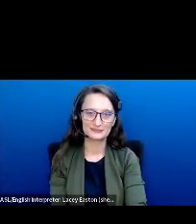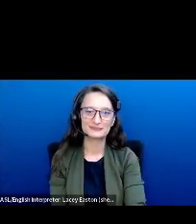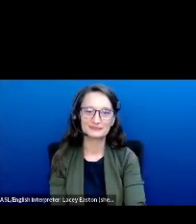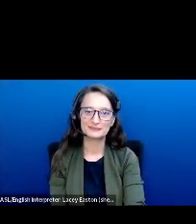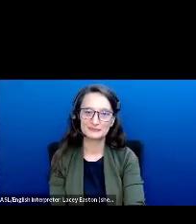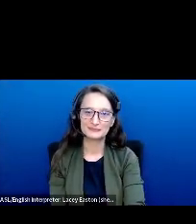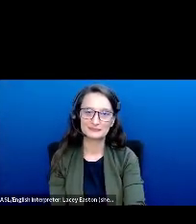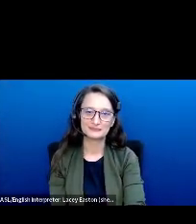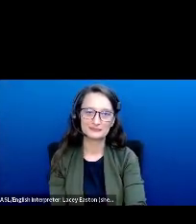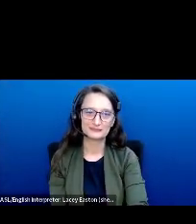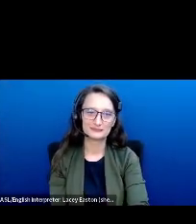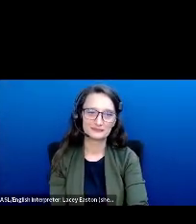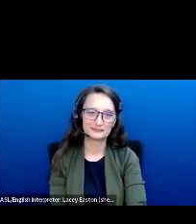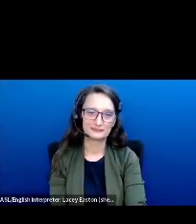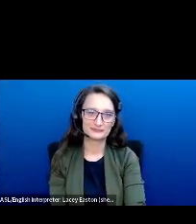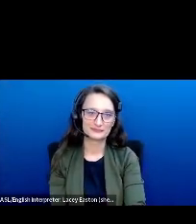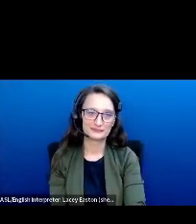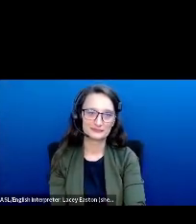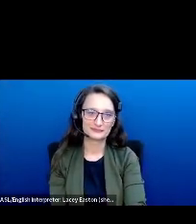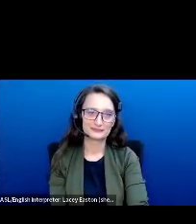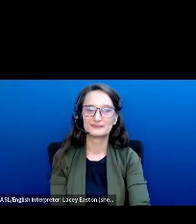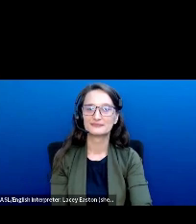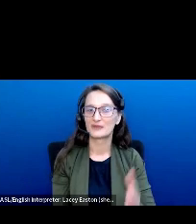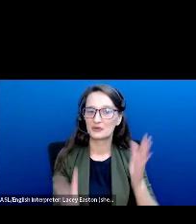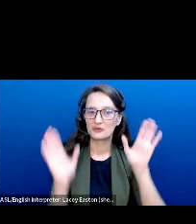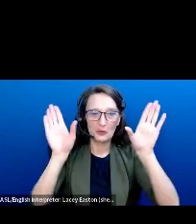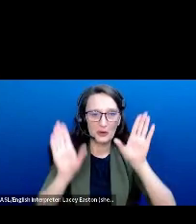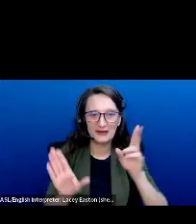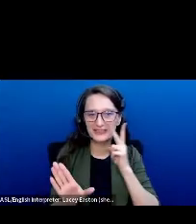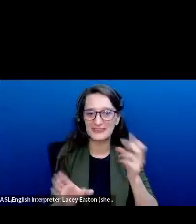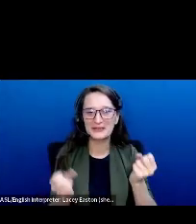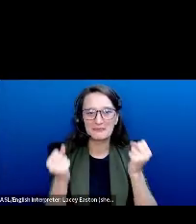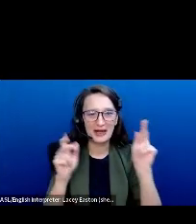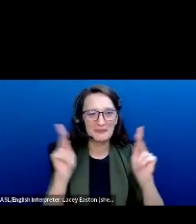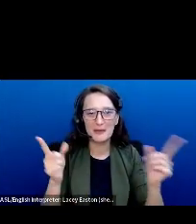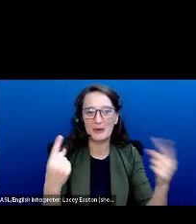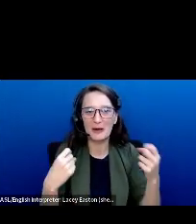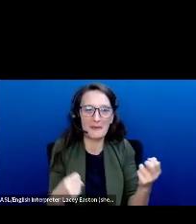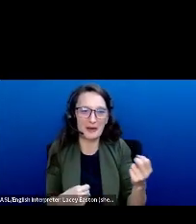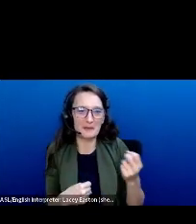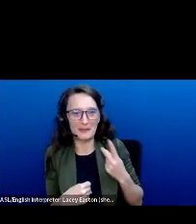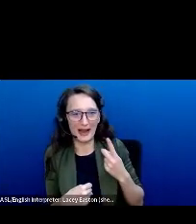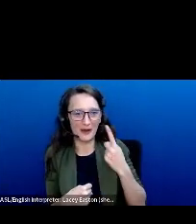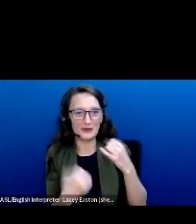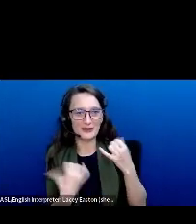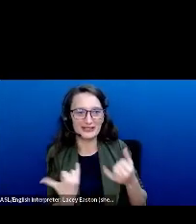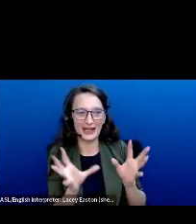participantes que regresan al seminario web de hoy y para aquellos que se unen a nosotros por primera vez estamos